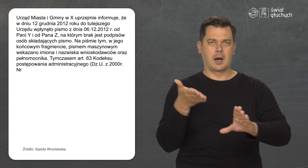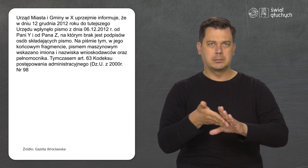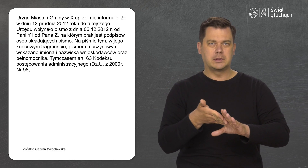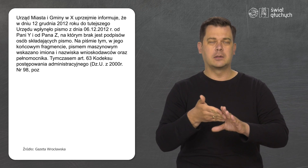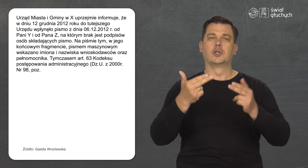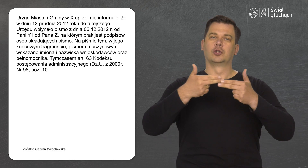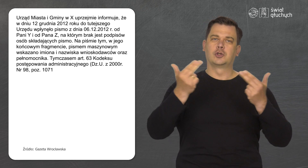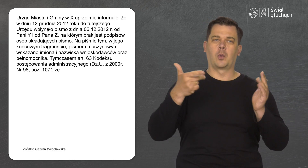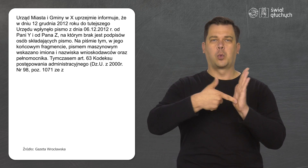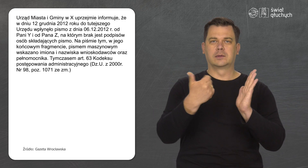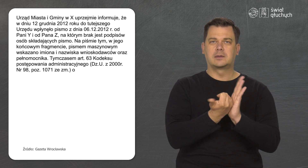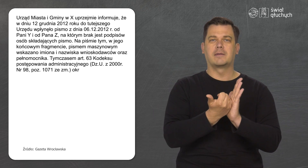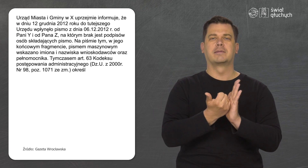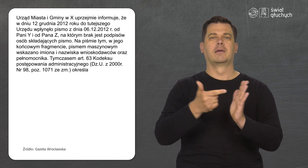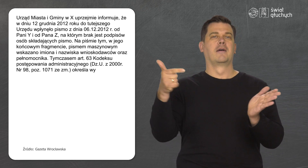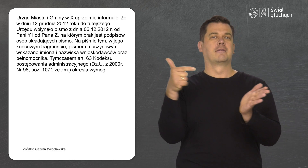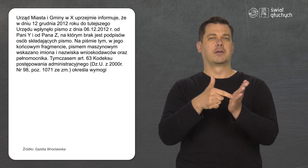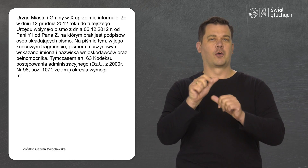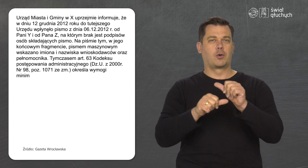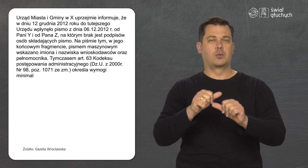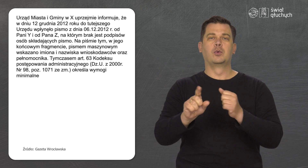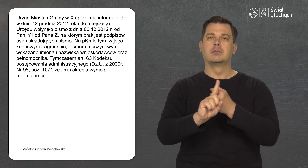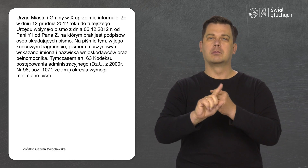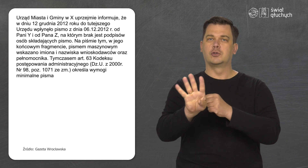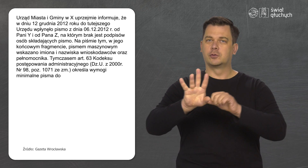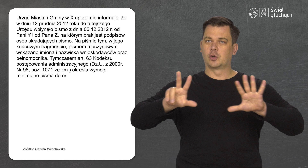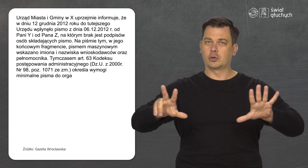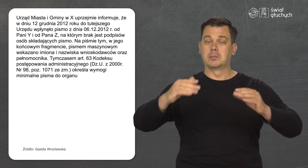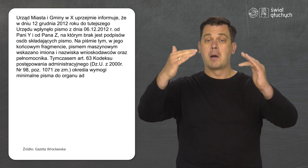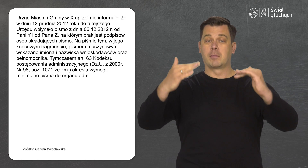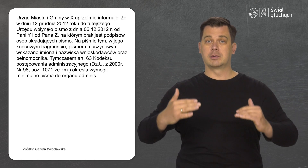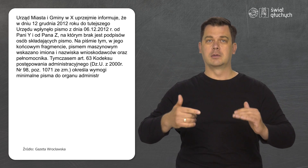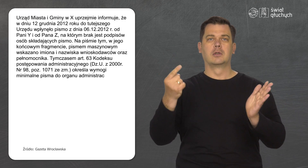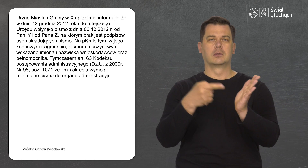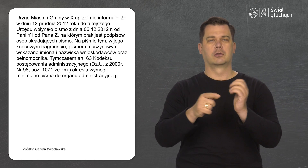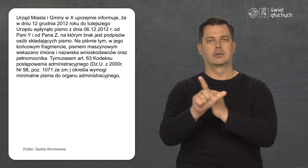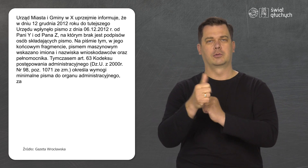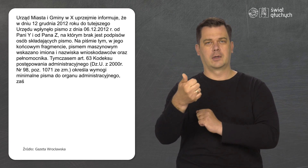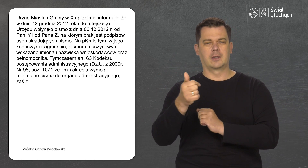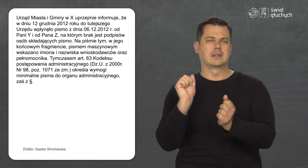(Dz.U. z 2000 r. Nr 98, poz. 1071 ze zm.)